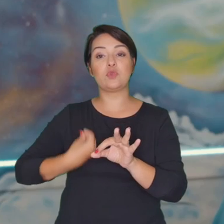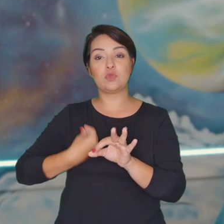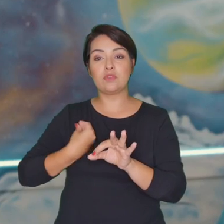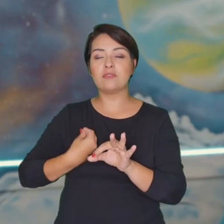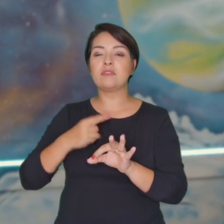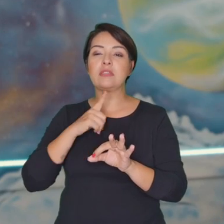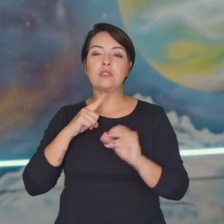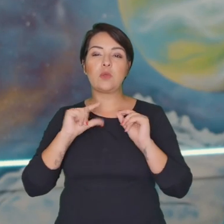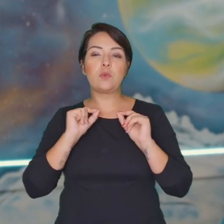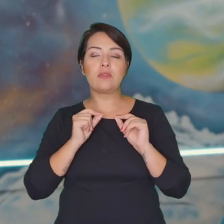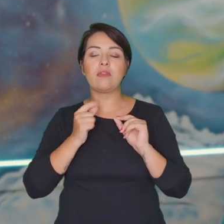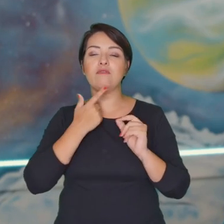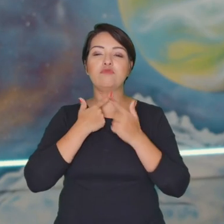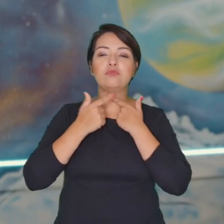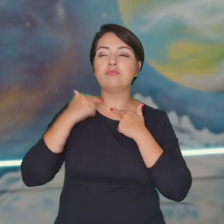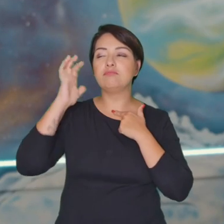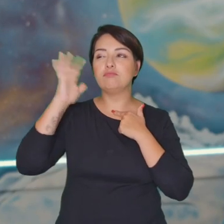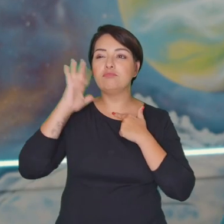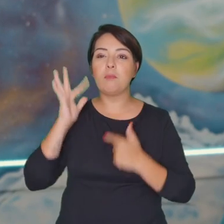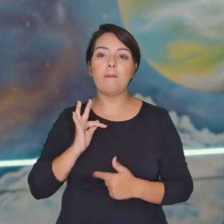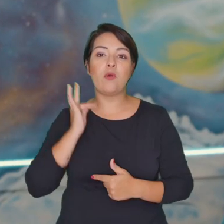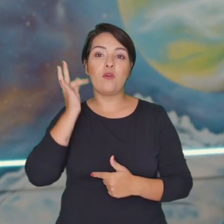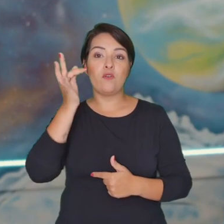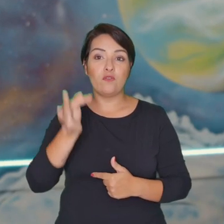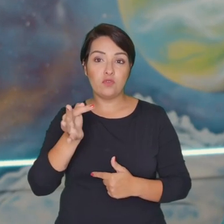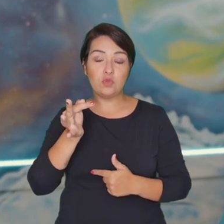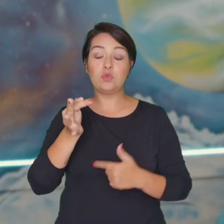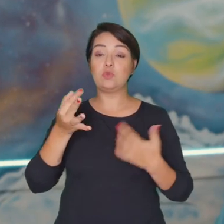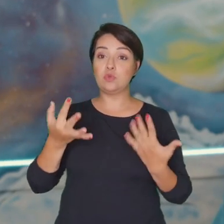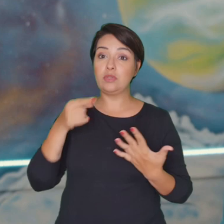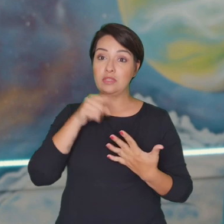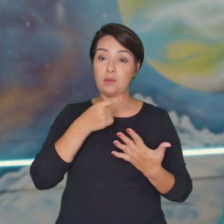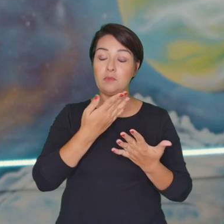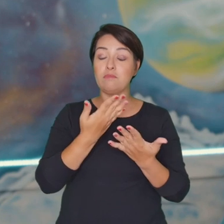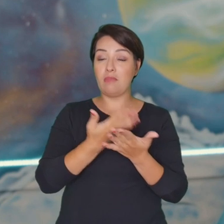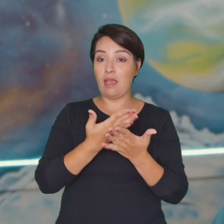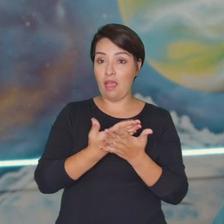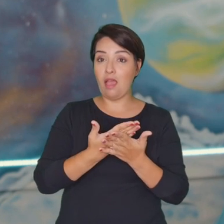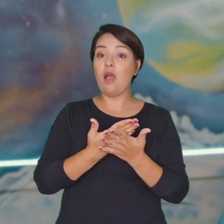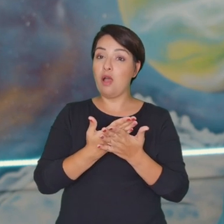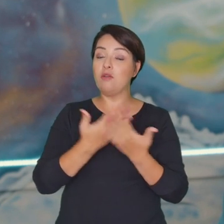as suas aptidões e os seus anseios pelo futuro. Em uma dessas dessas aulas, foi sugerido para os alunos que trabalhassem